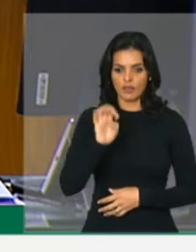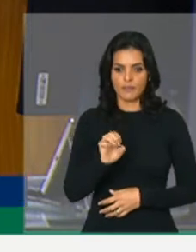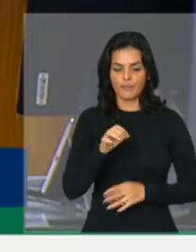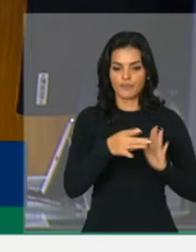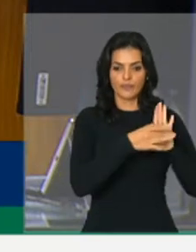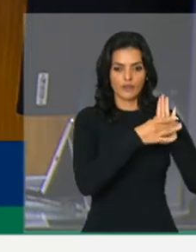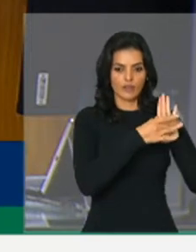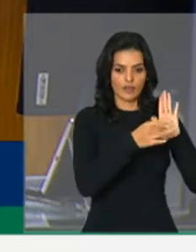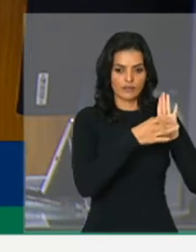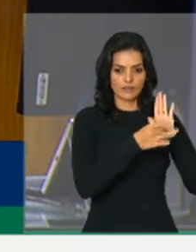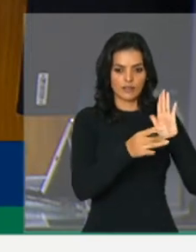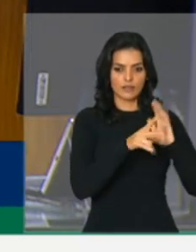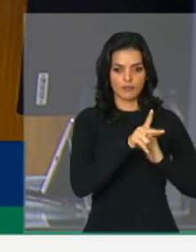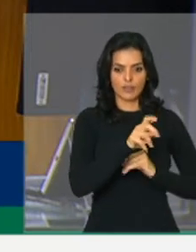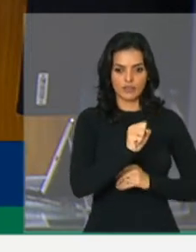CONTRA O TEXTO. QUEM ESTIVER VOTANDO SIM, NESSE ASPECTO,